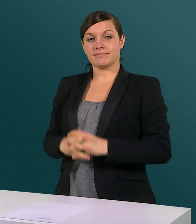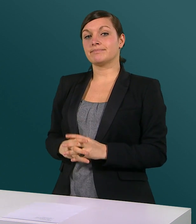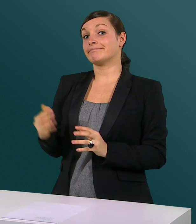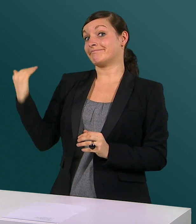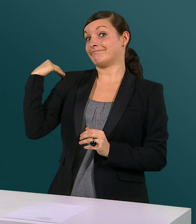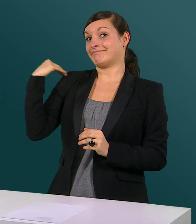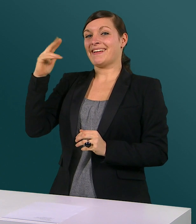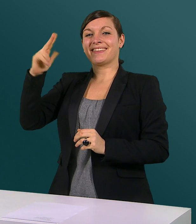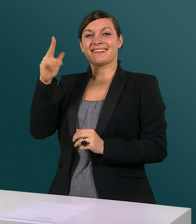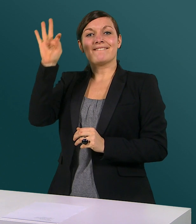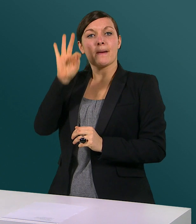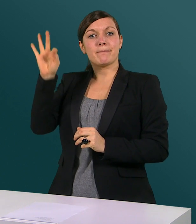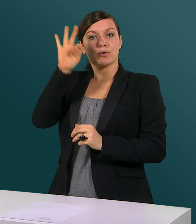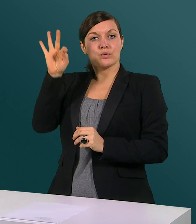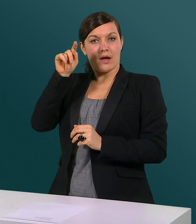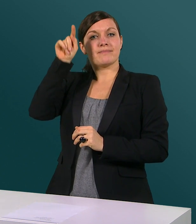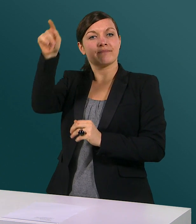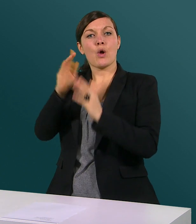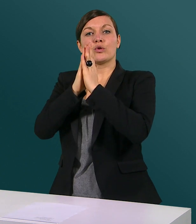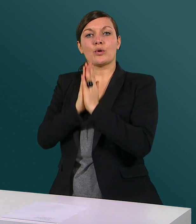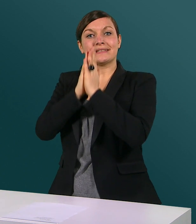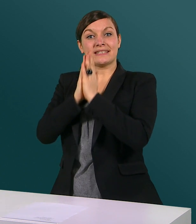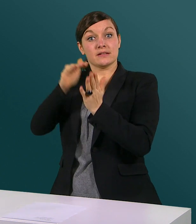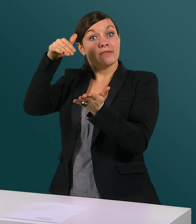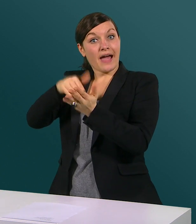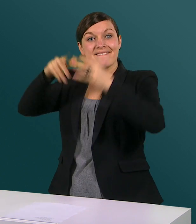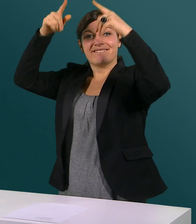Am 3. Februar wurde in einem feierlichen